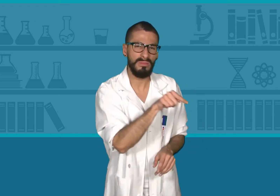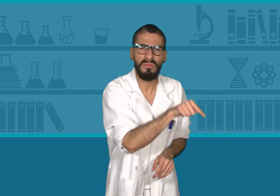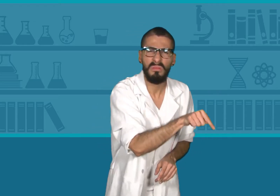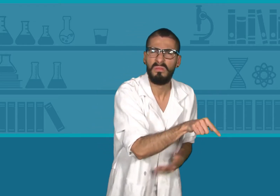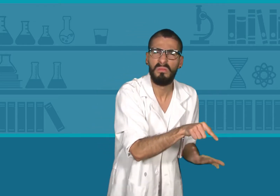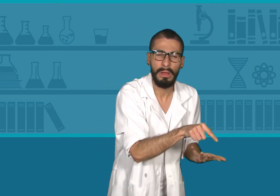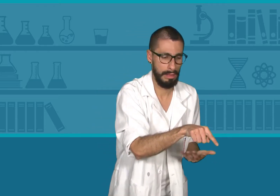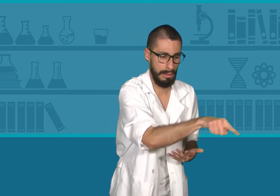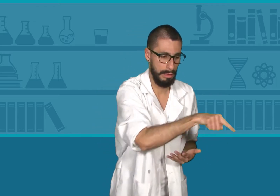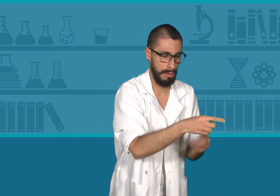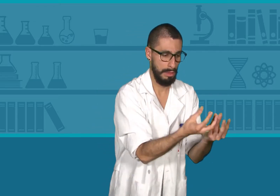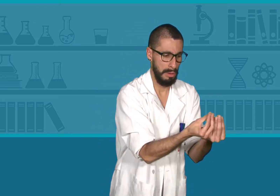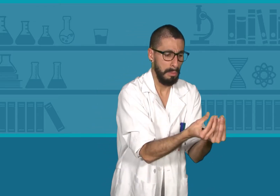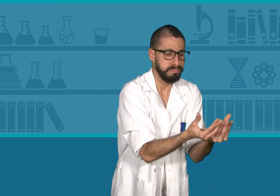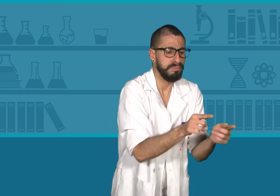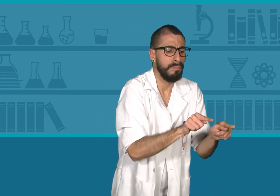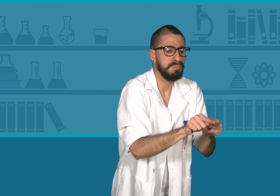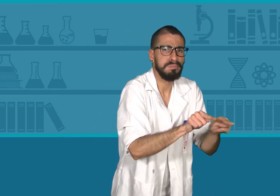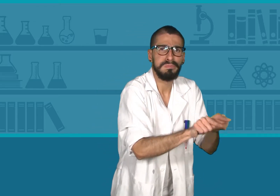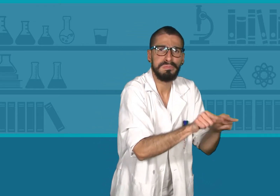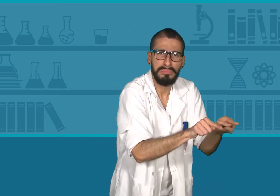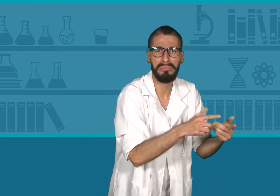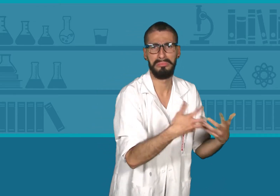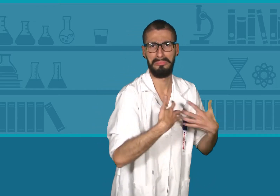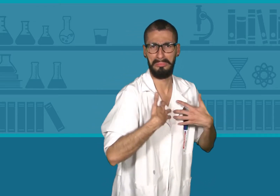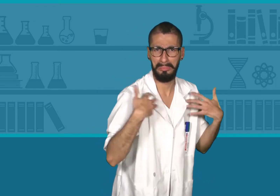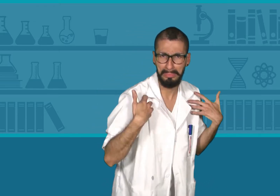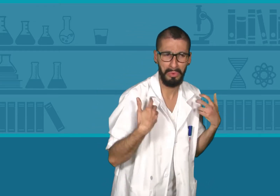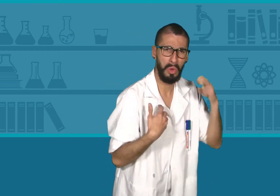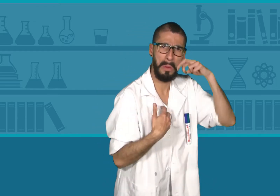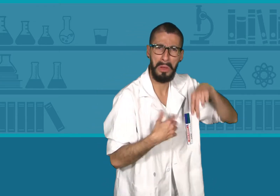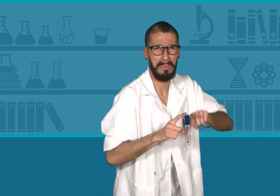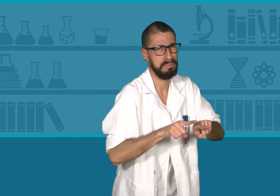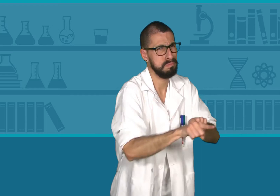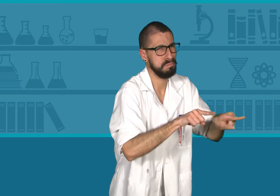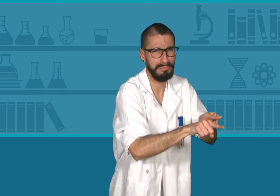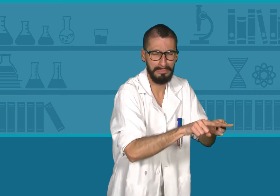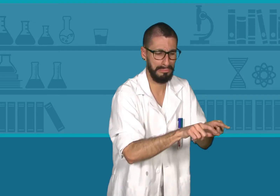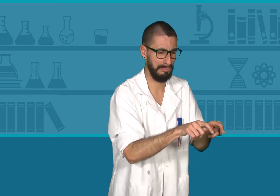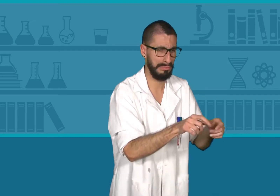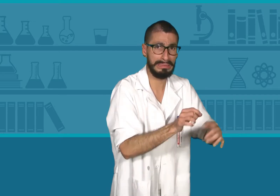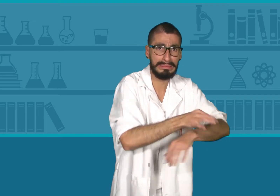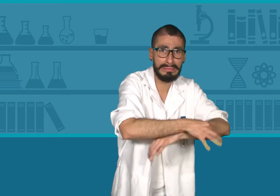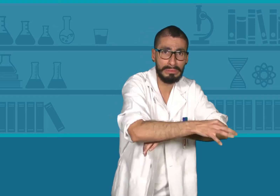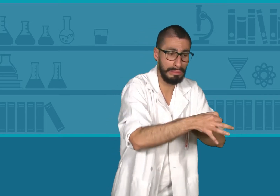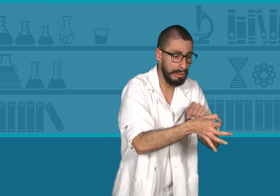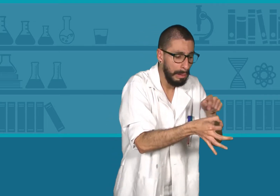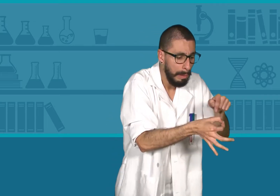Recuerda que los animales y los seres humanos son pluricelulares,